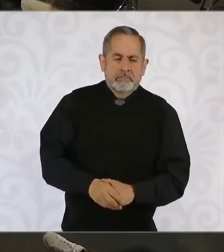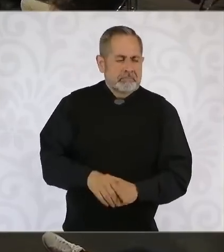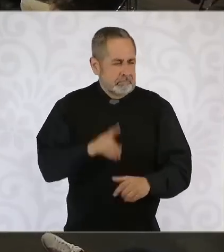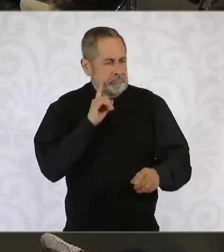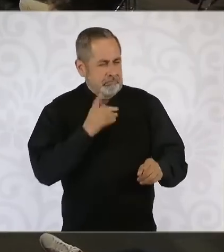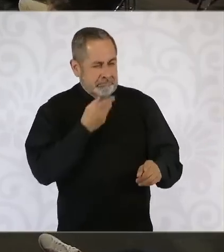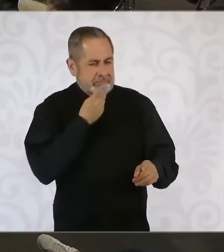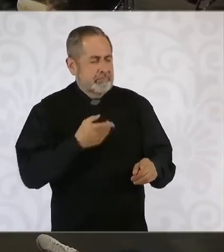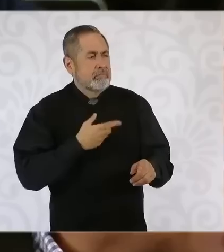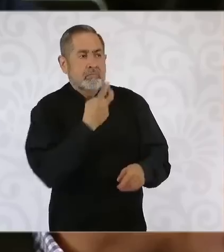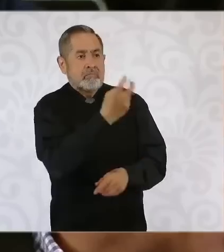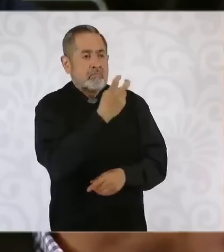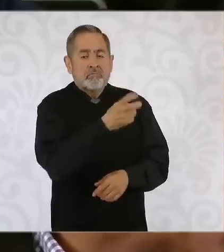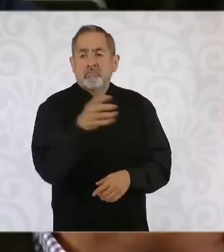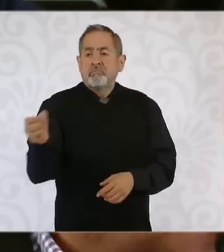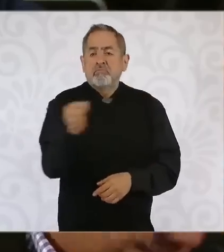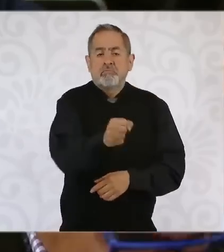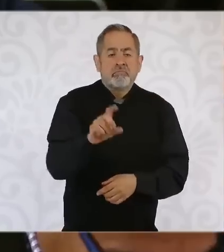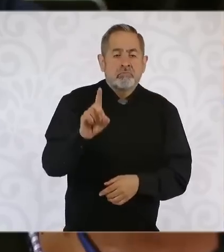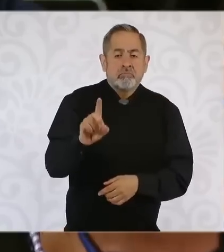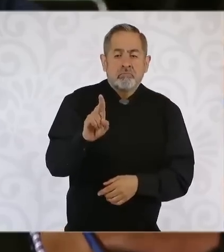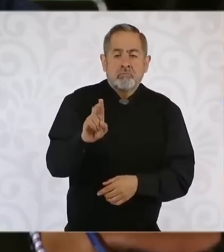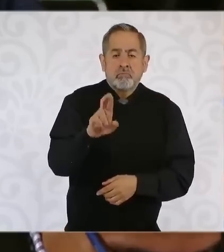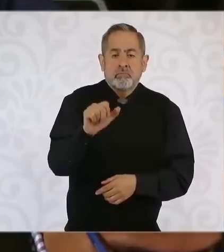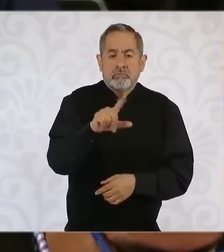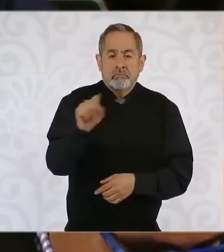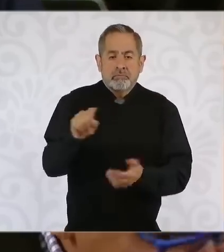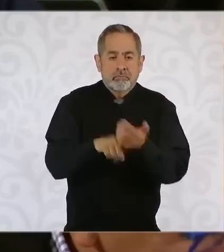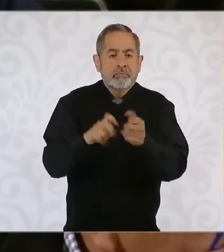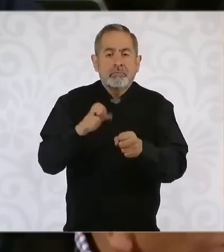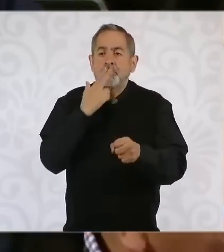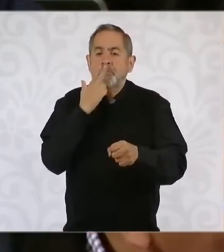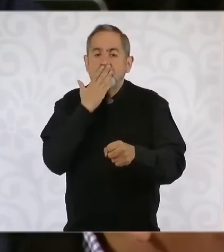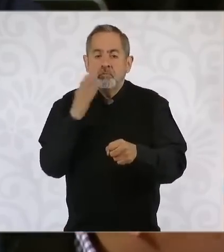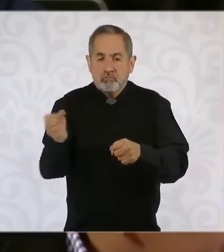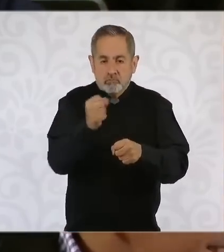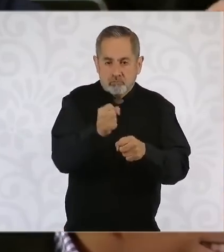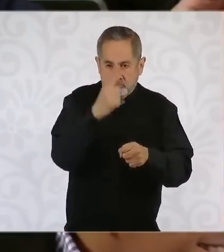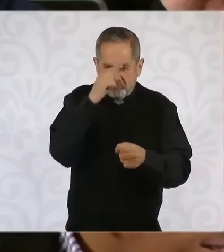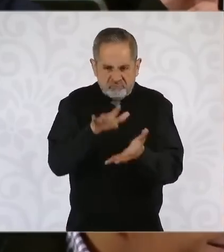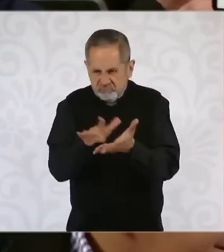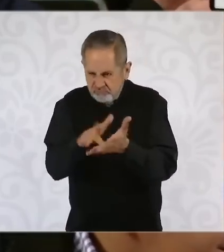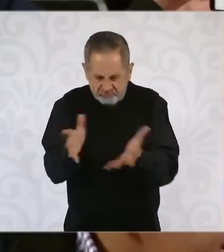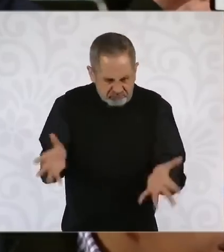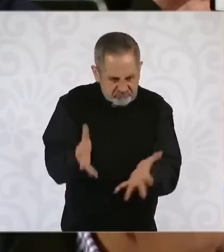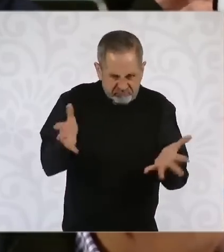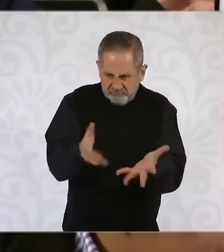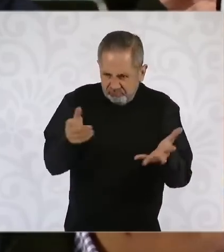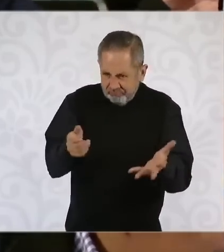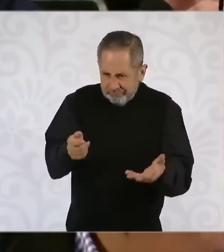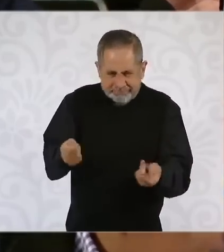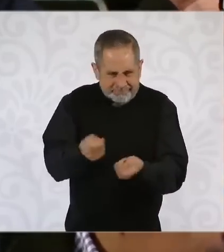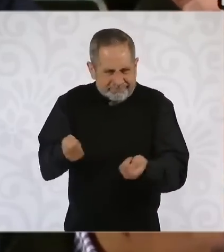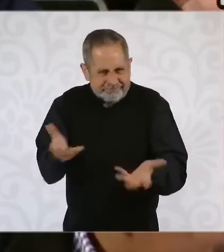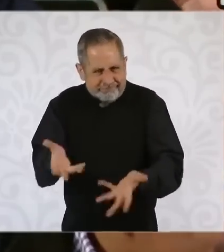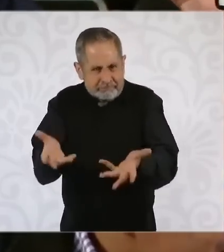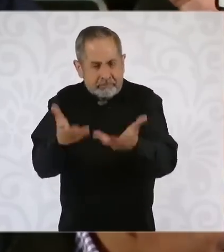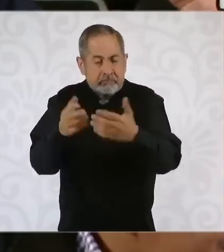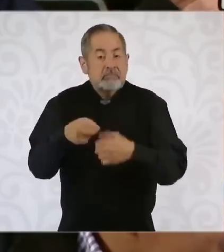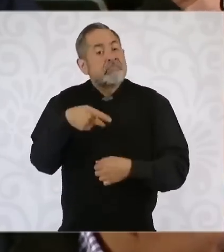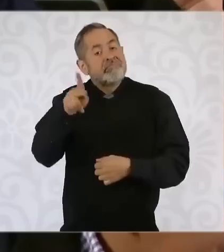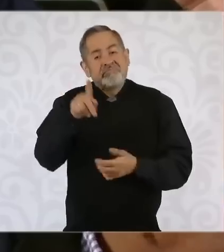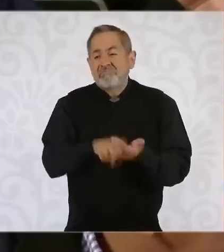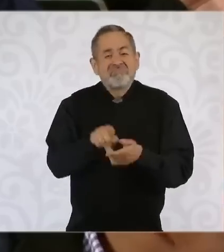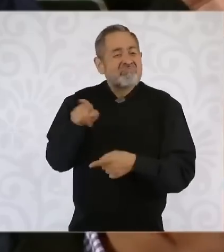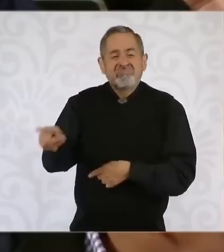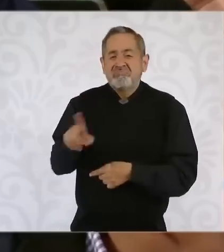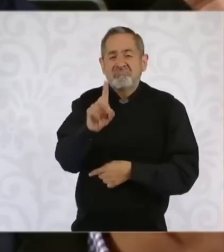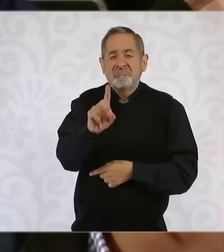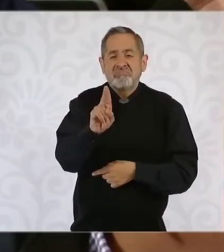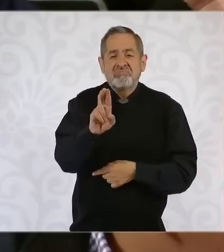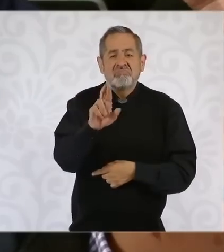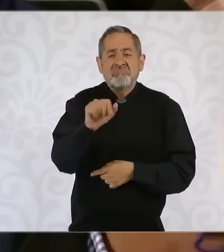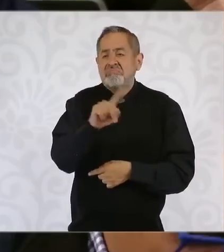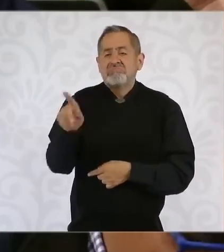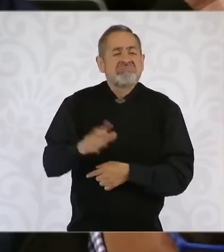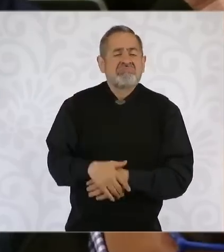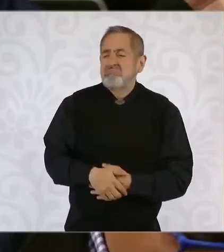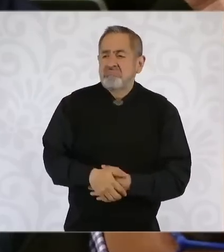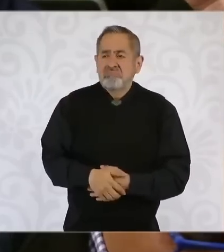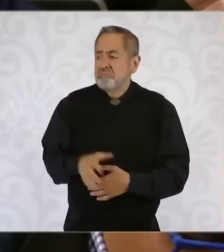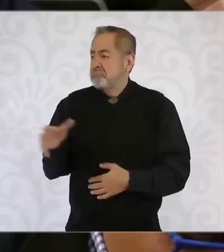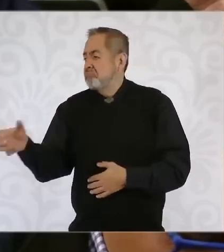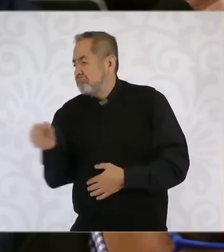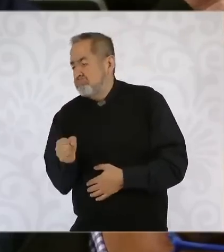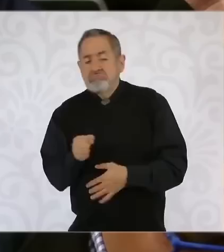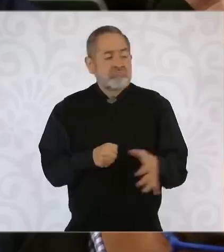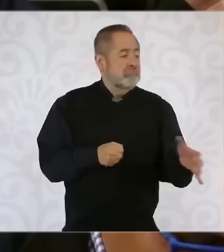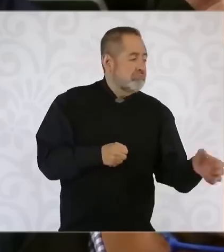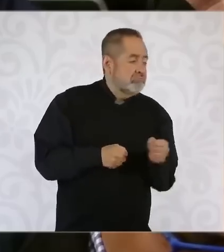a durazo en Sonora para que él pues levante y ayude pero durazo lo que hace es jalar gente